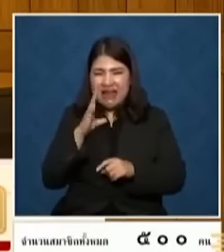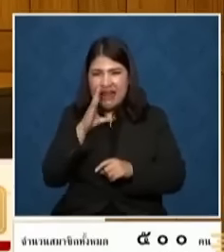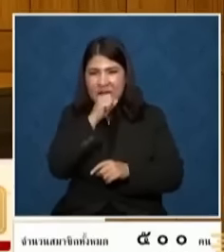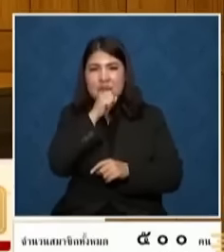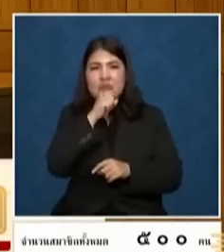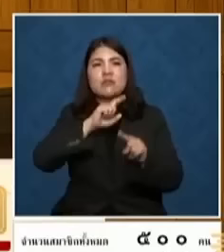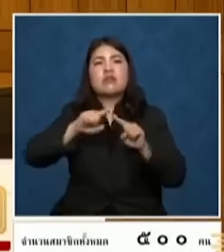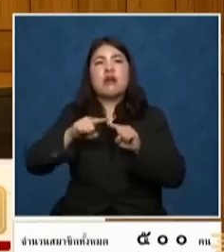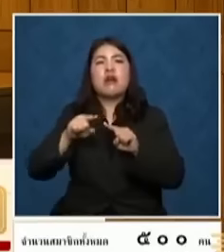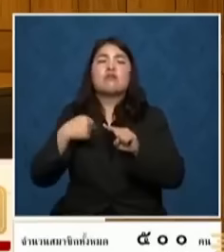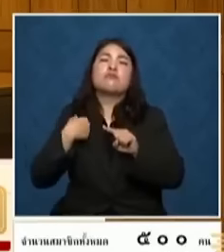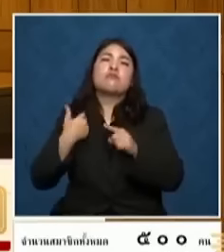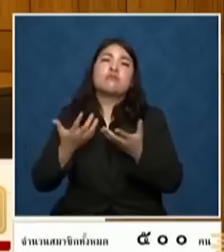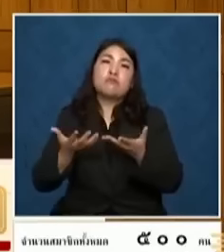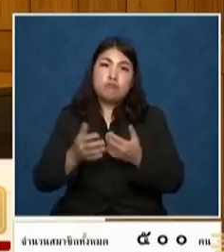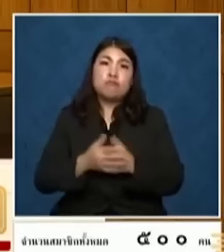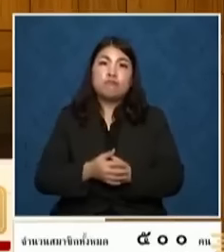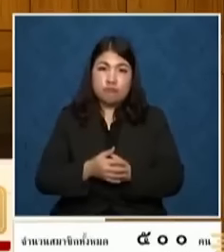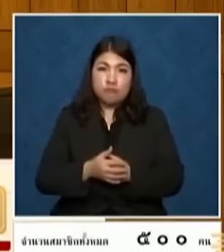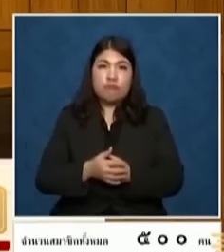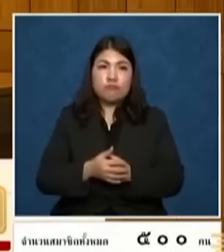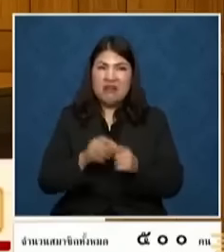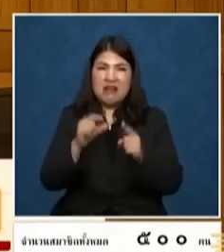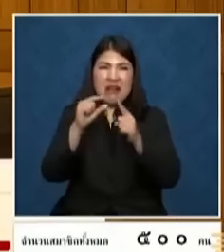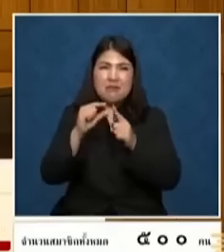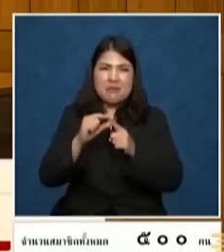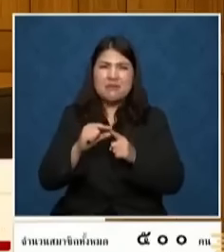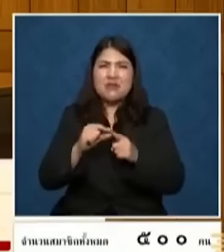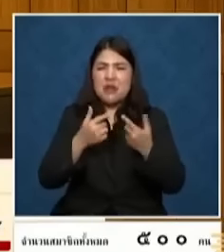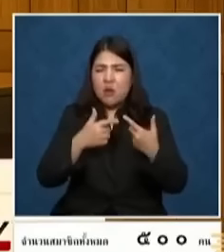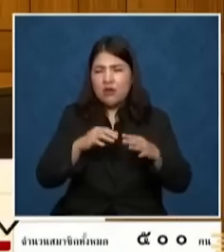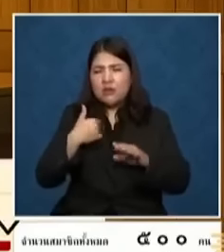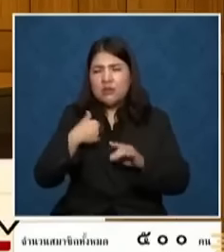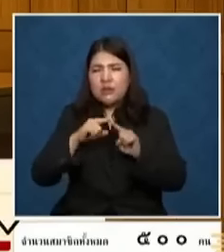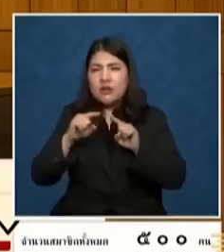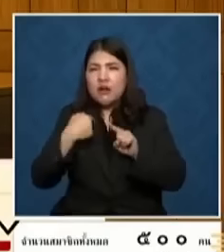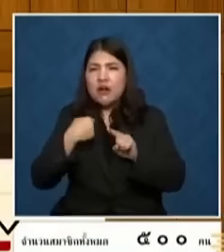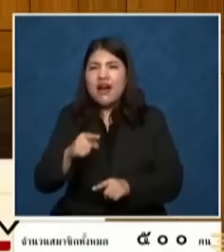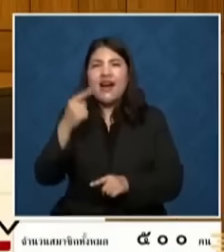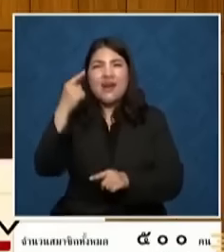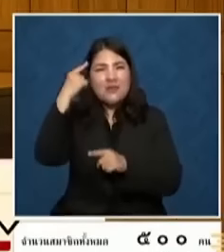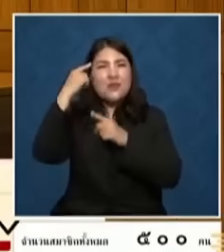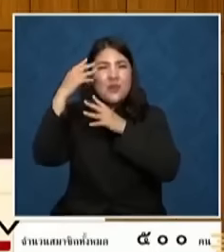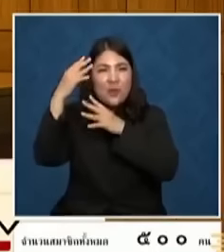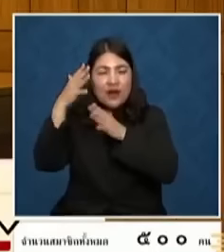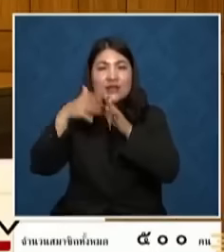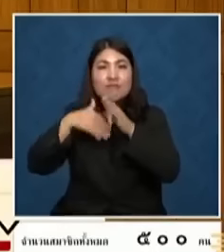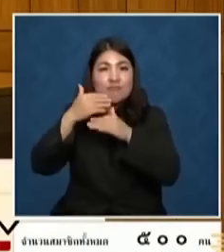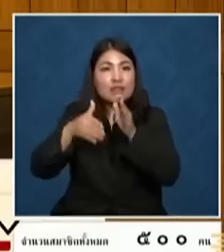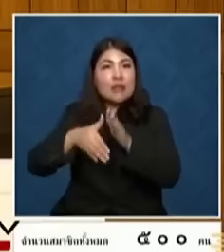ประยุทธ์สักคำตีขลุมประหนึ่งว่าเศรษฐา เนรมิตนั่นก็ไม่มีใครว่าอะไรเพราะมันเป็น